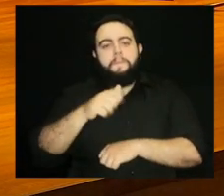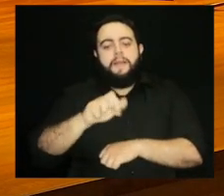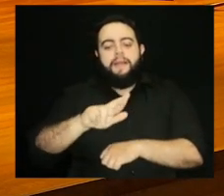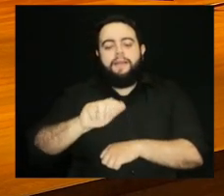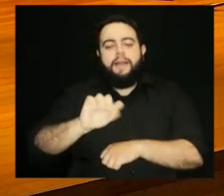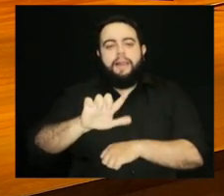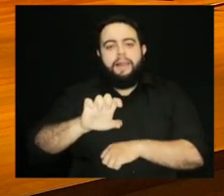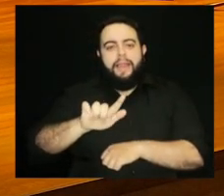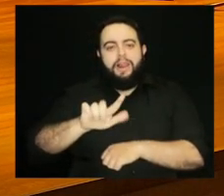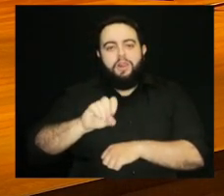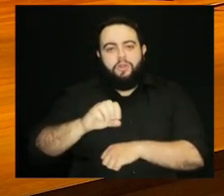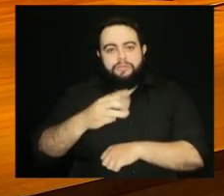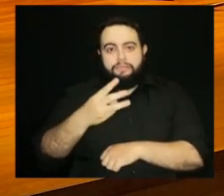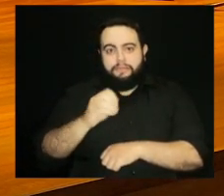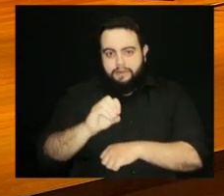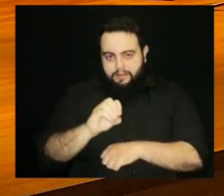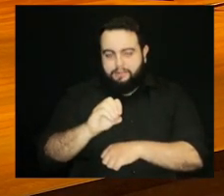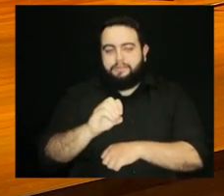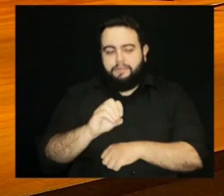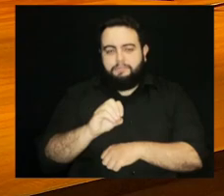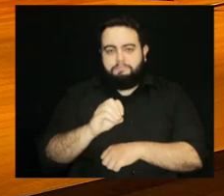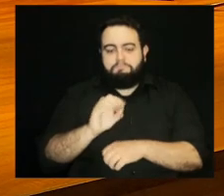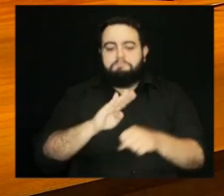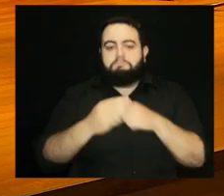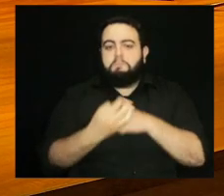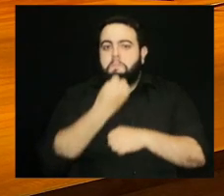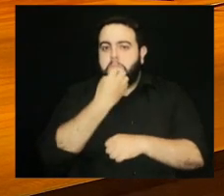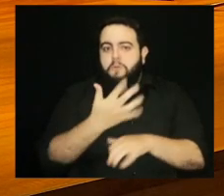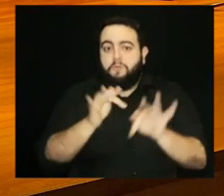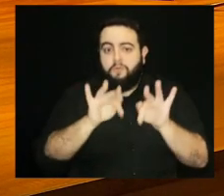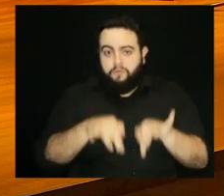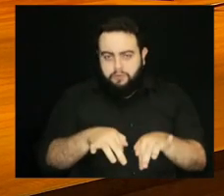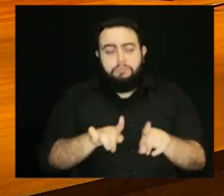Enfim, também dá para comprar pelo site da arquipélago. Todos os livros